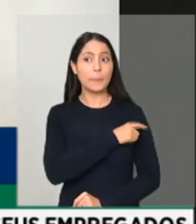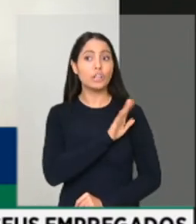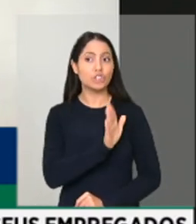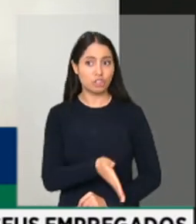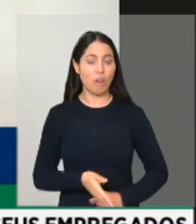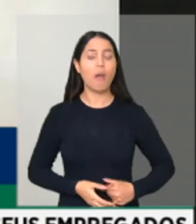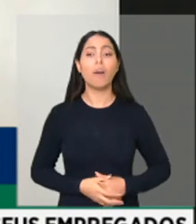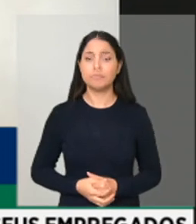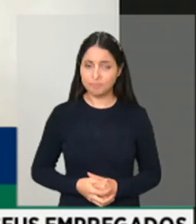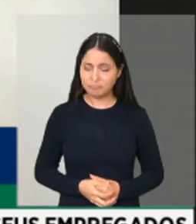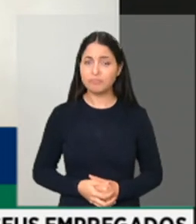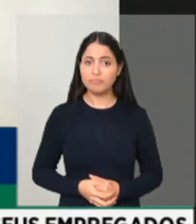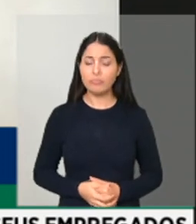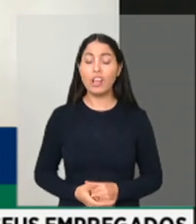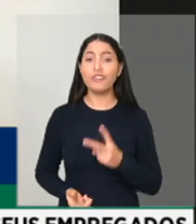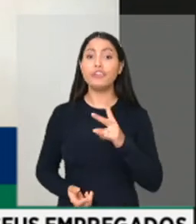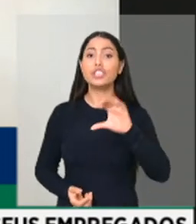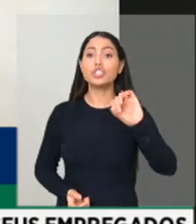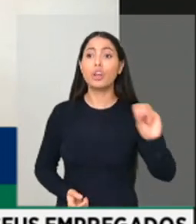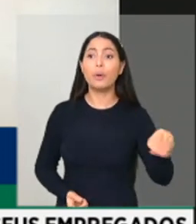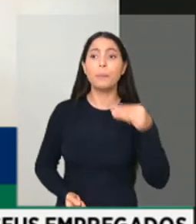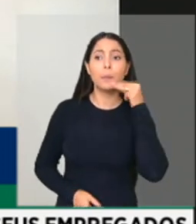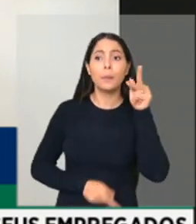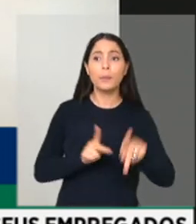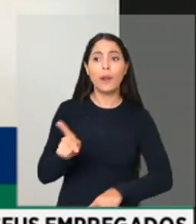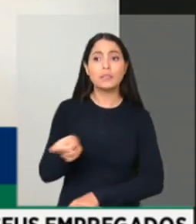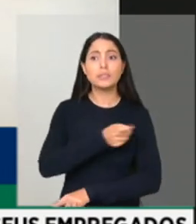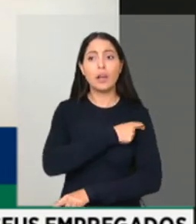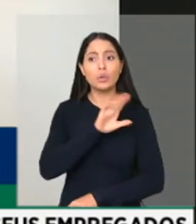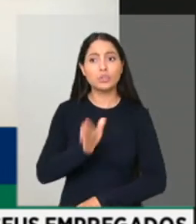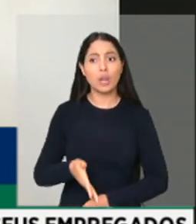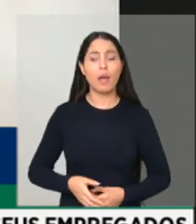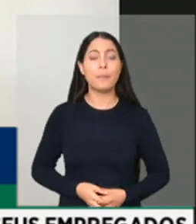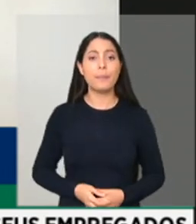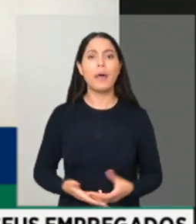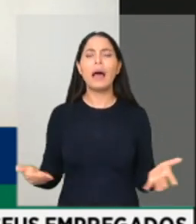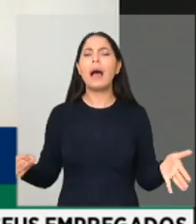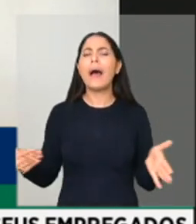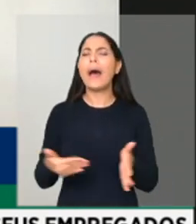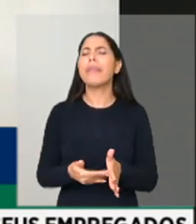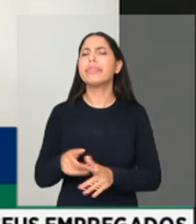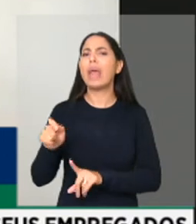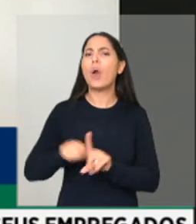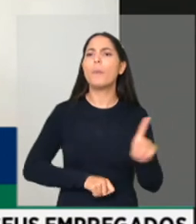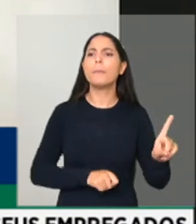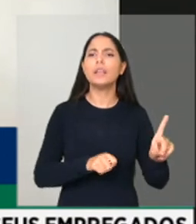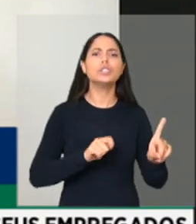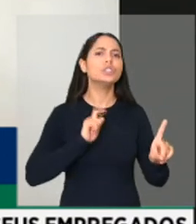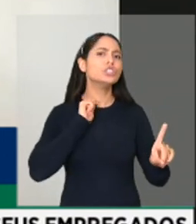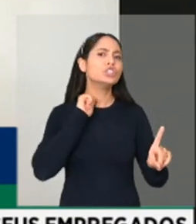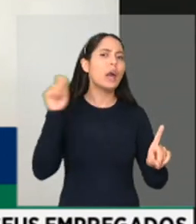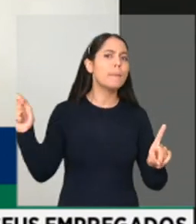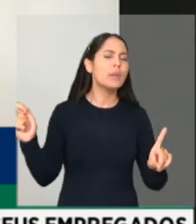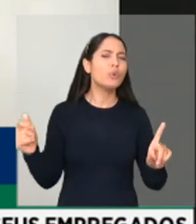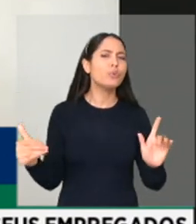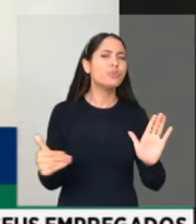MILHÕES DE DOSES, 29 MILHÕES QUE FORAM COLOCADOS PARA A POPULAÇÃO ATÉ AGORA, TEMOS HOJE ATÉ O FINAL DO MÊS, TODAS AS PESSOA COM COM MAIS